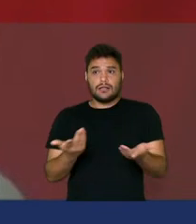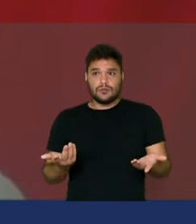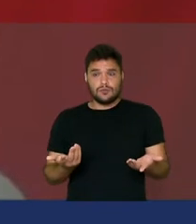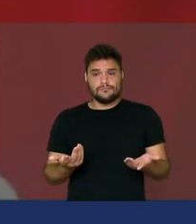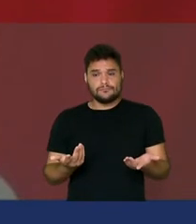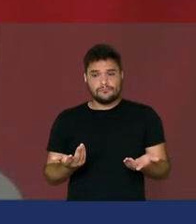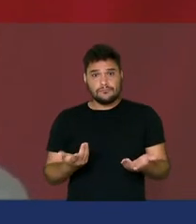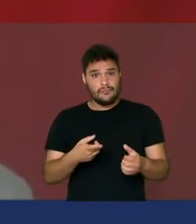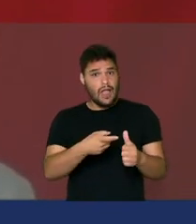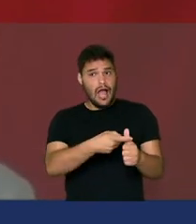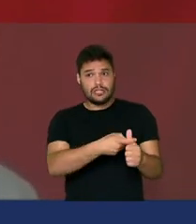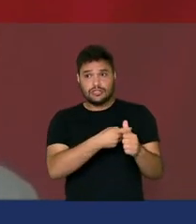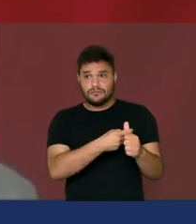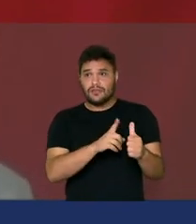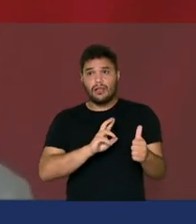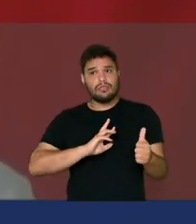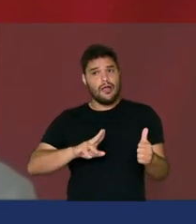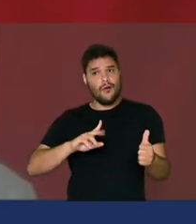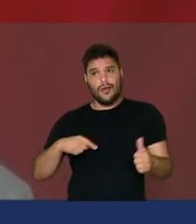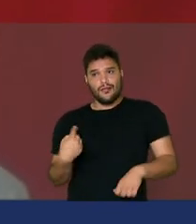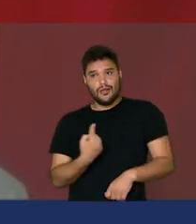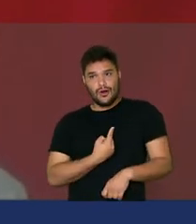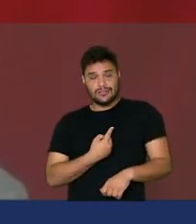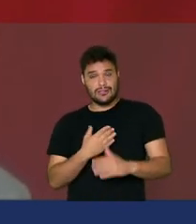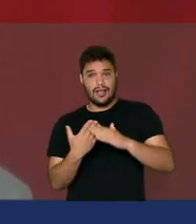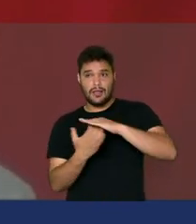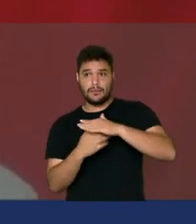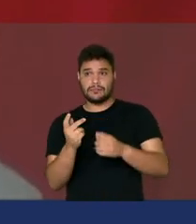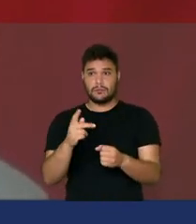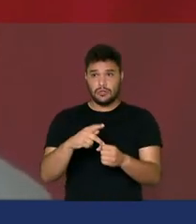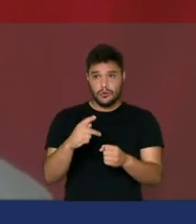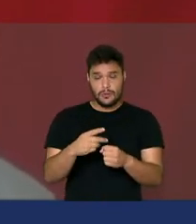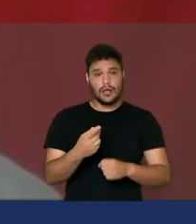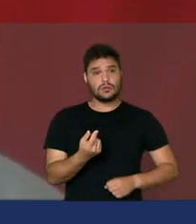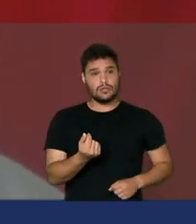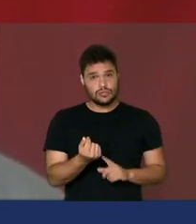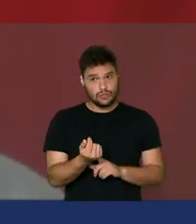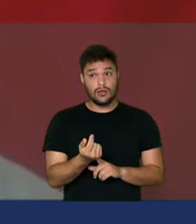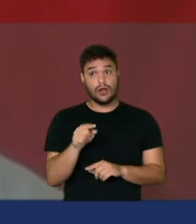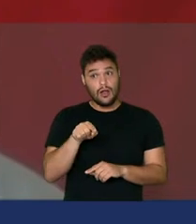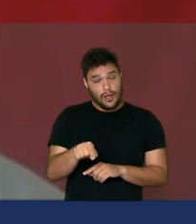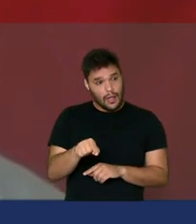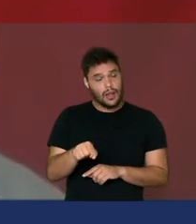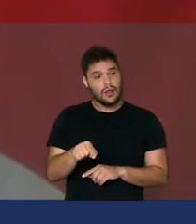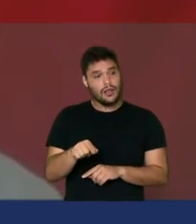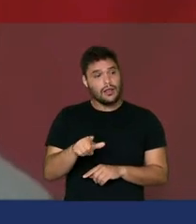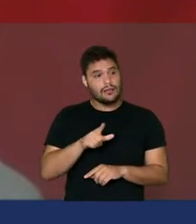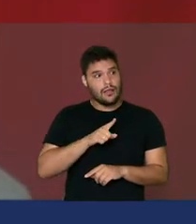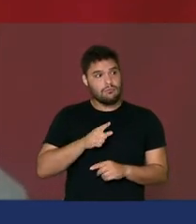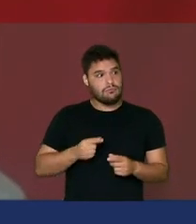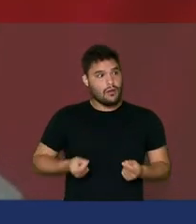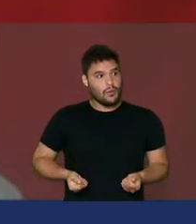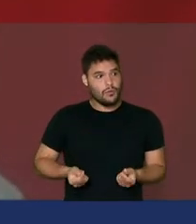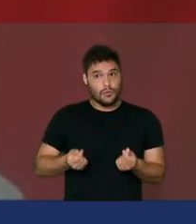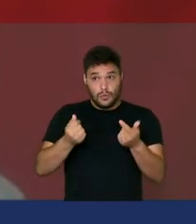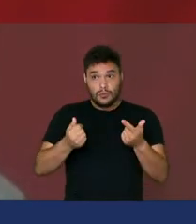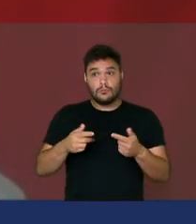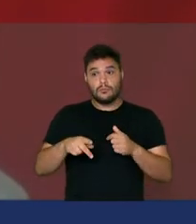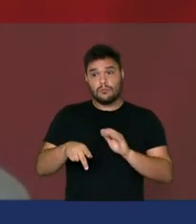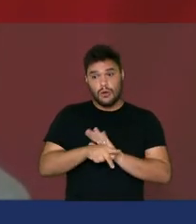CADA UM. NÓS ESTAMOS PAGANDO ESSA CONTA CUJA DÍVIDA NÃO NOS PERTENCE E A PETROBRAS COM ESSE DINHEIRO ELA ESTÁ